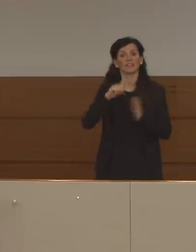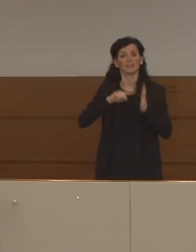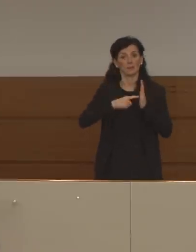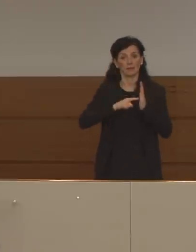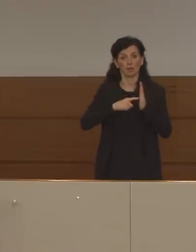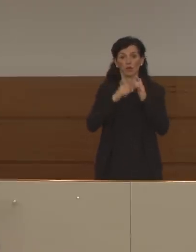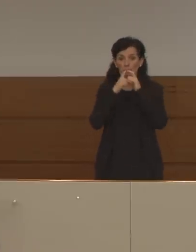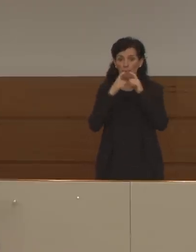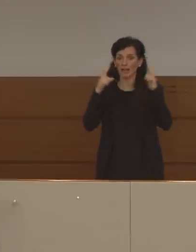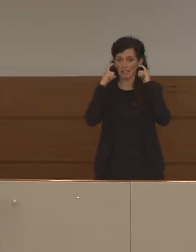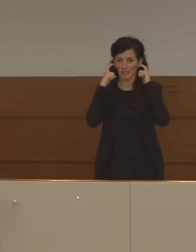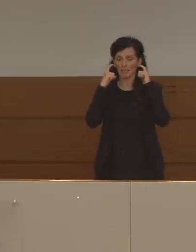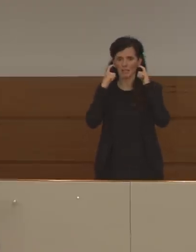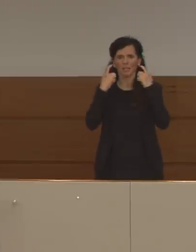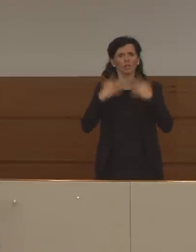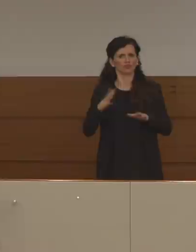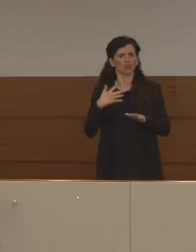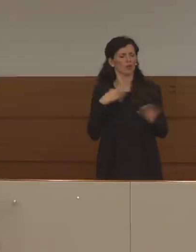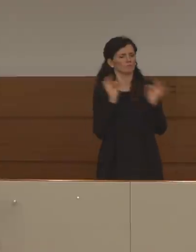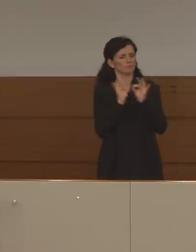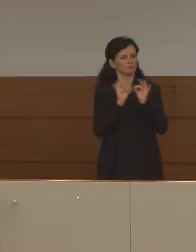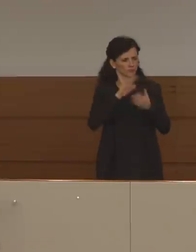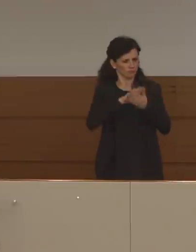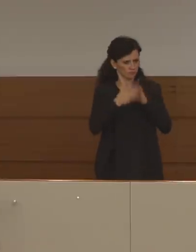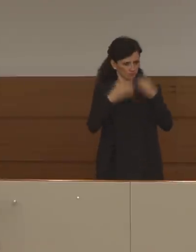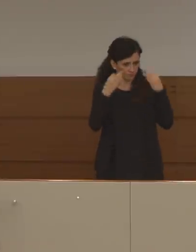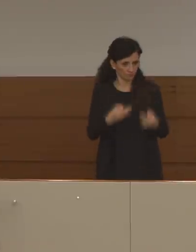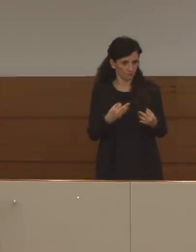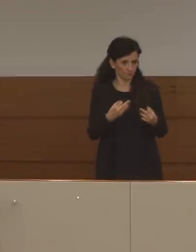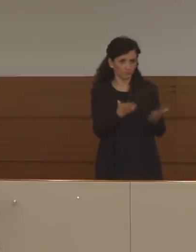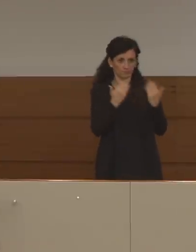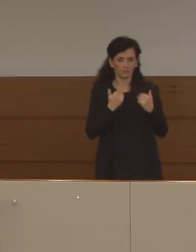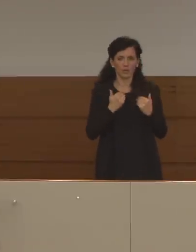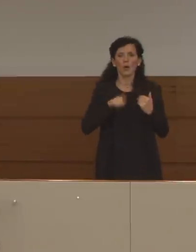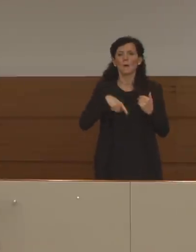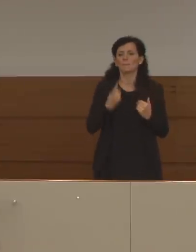avevamo contrattualizzato e che poi per vari motivi non sono arrivate.